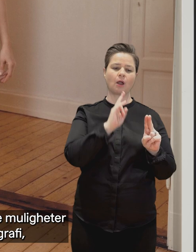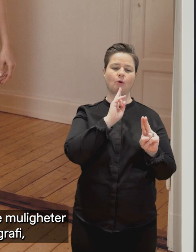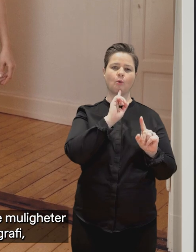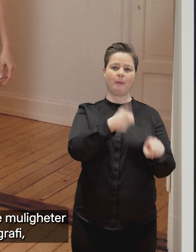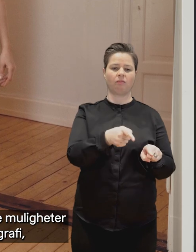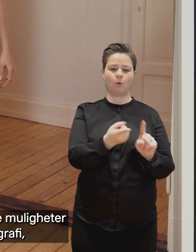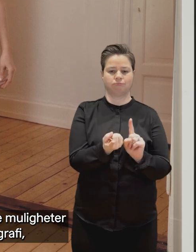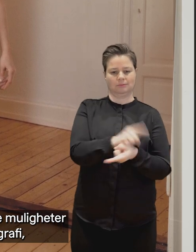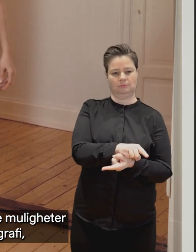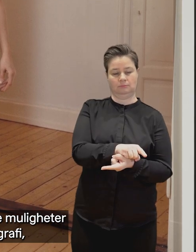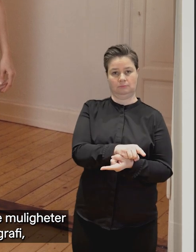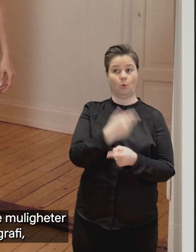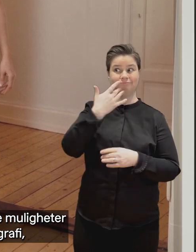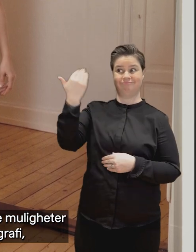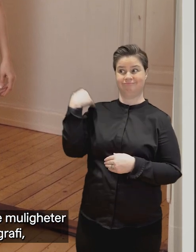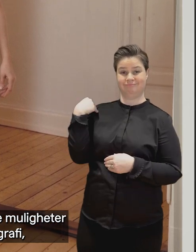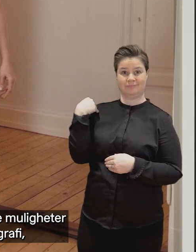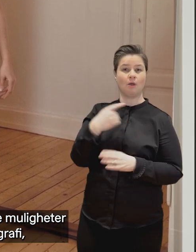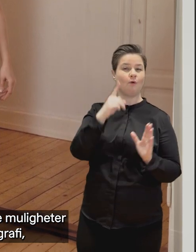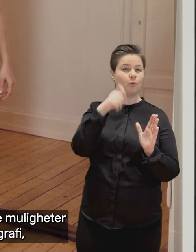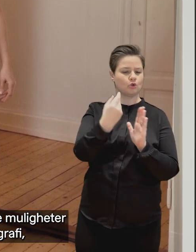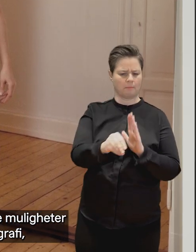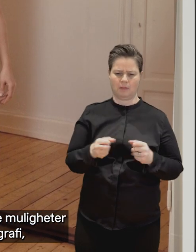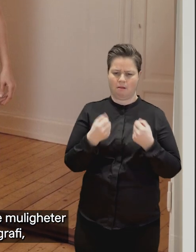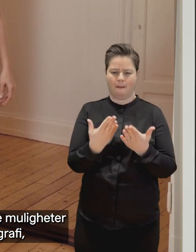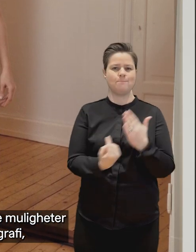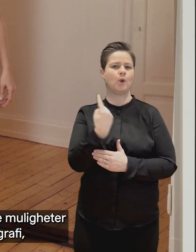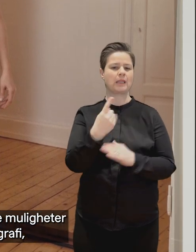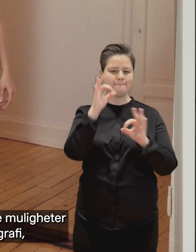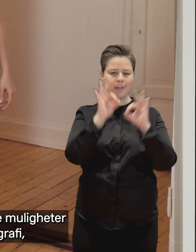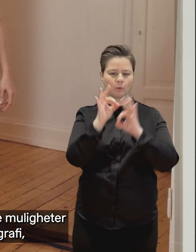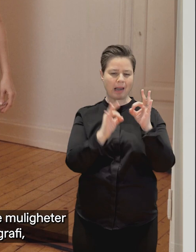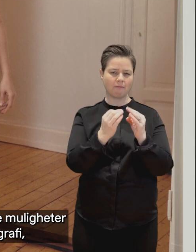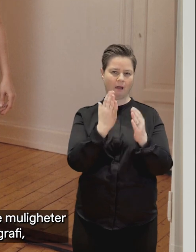Photoshop ga den gang helt nye muligheter for manipulering av fotografi,